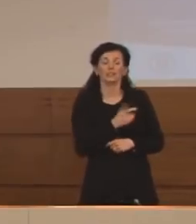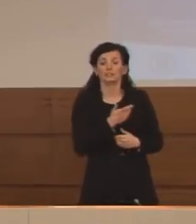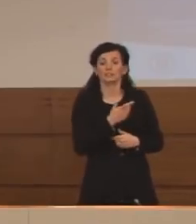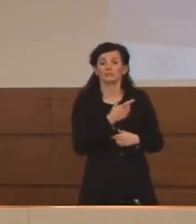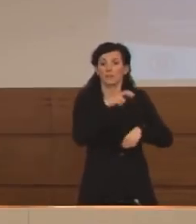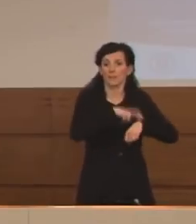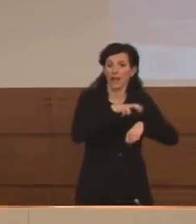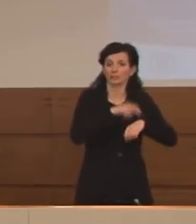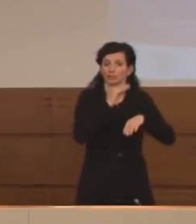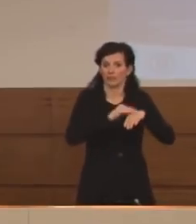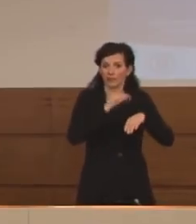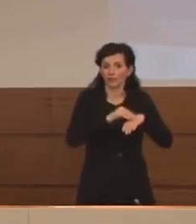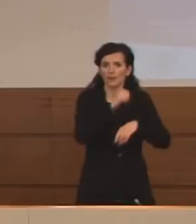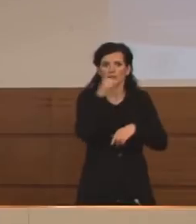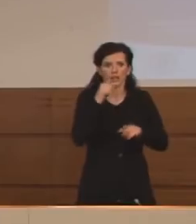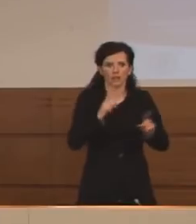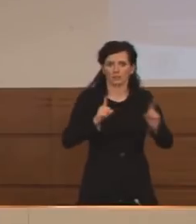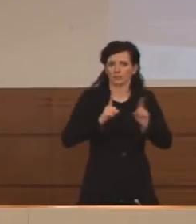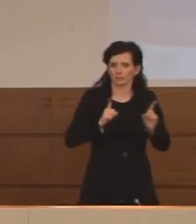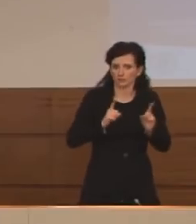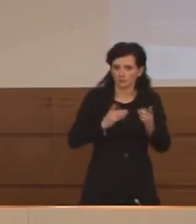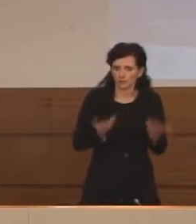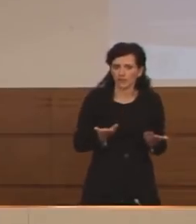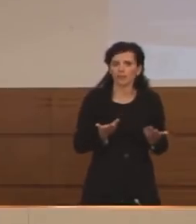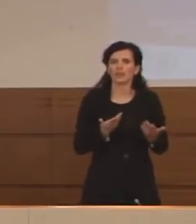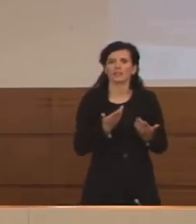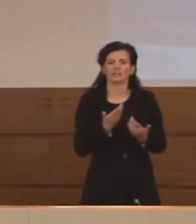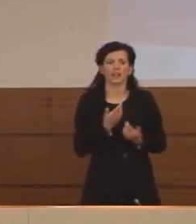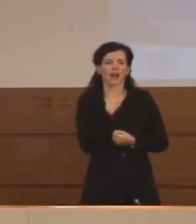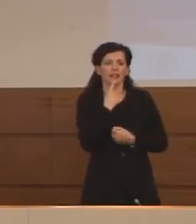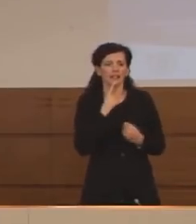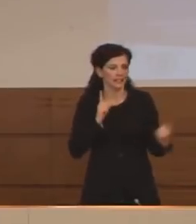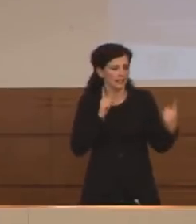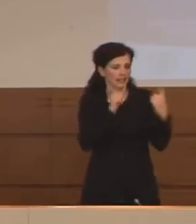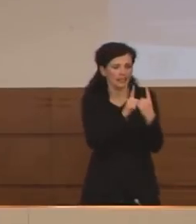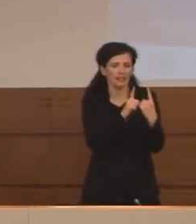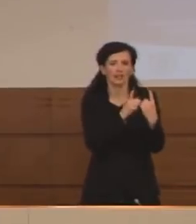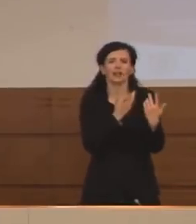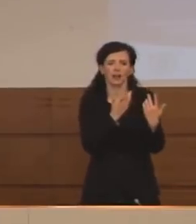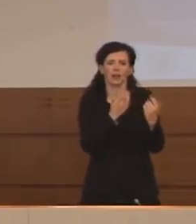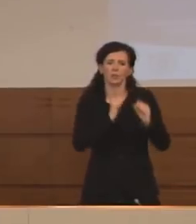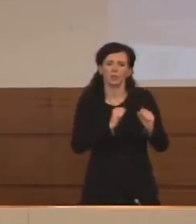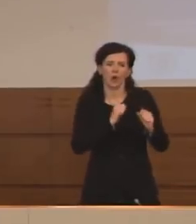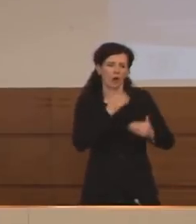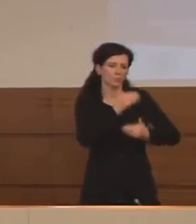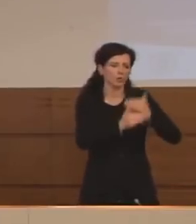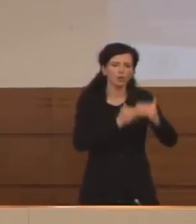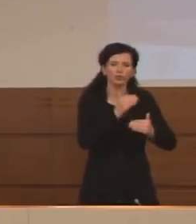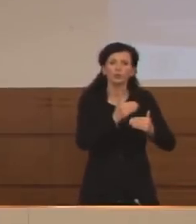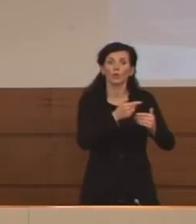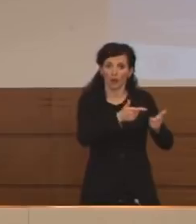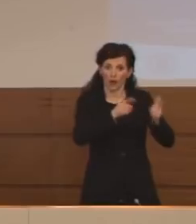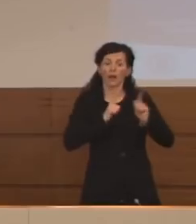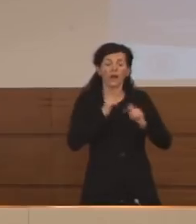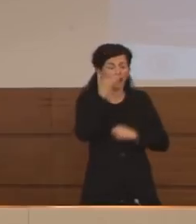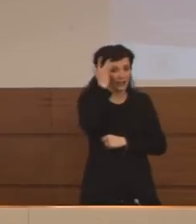per proteggersi da ammalarsi, soprattutto quando si fanno delle procedure invasive che li mettono a rischio paerticolare, anche di aerosol. No?